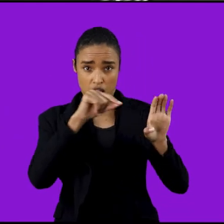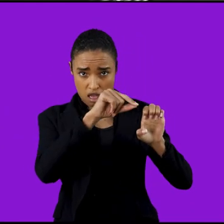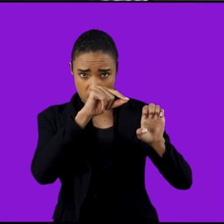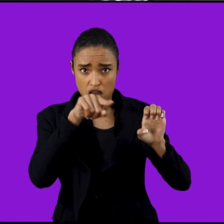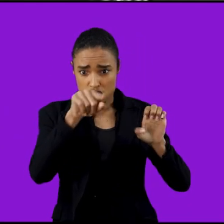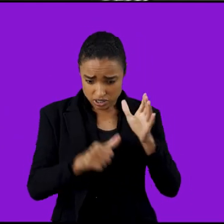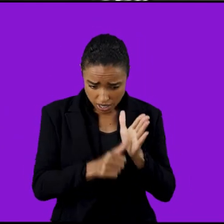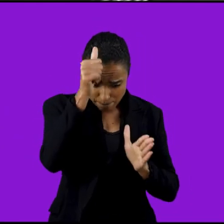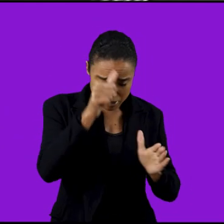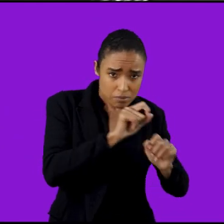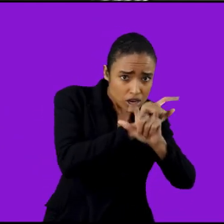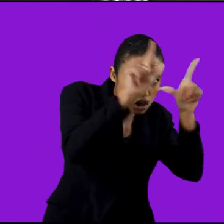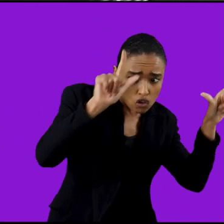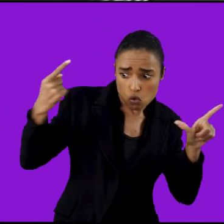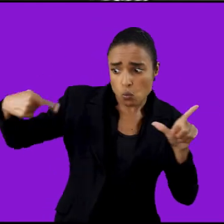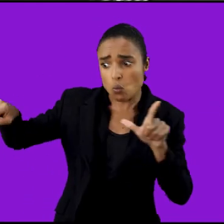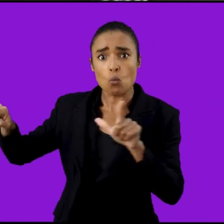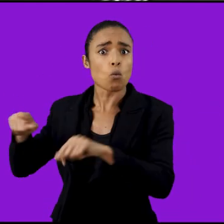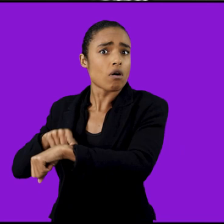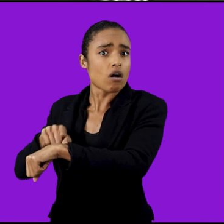tá? Você é a primeira a acordar e a última a dormir.